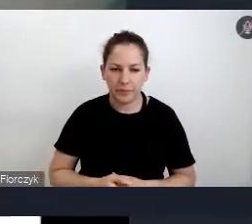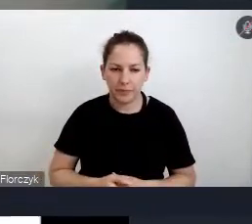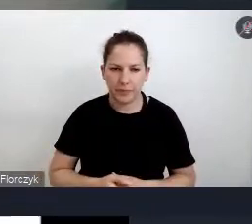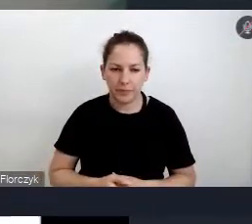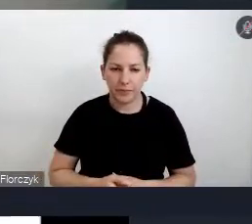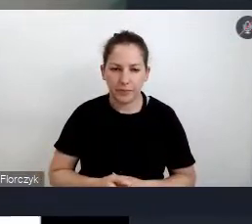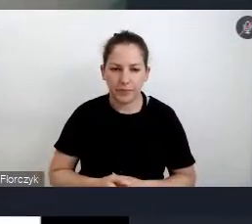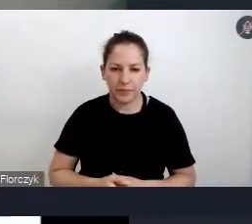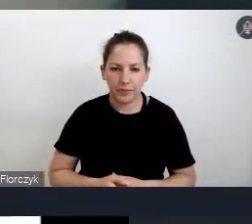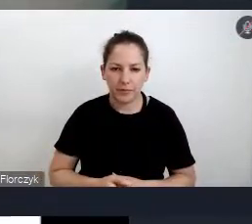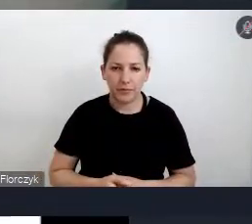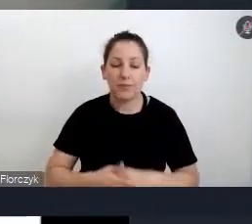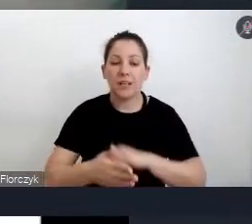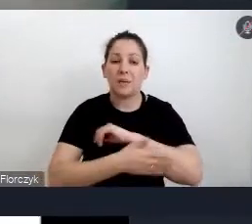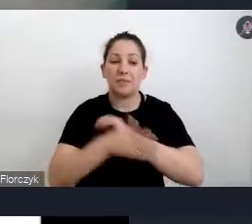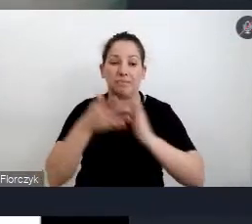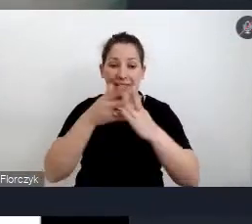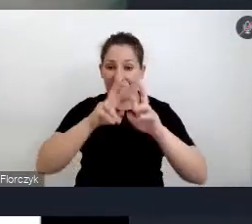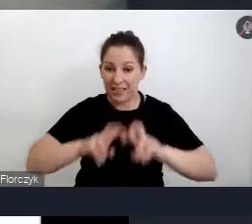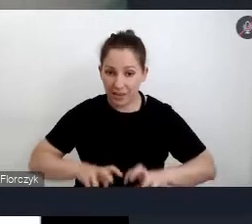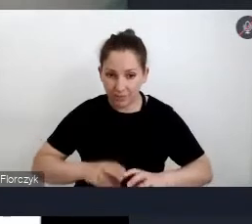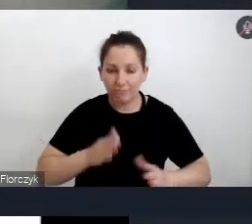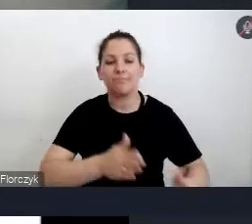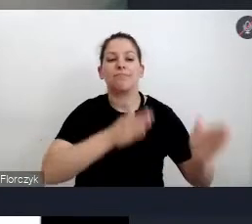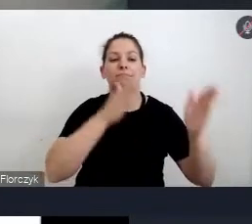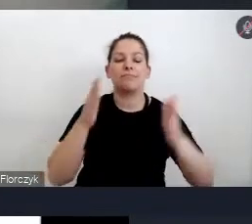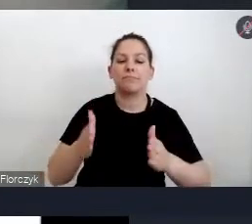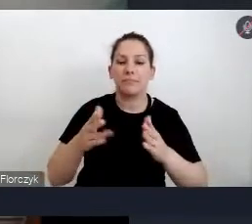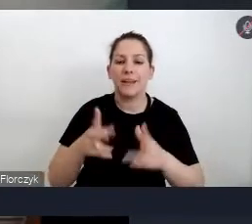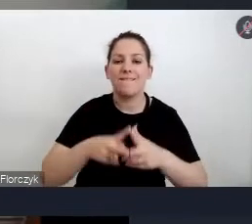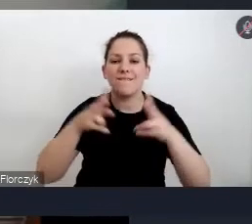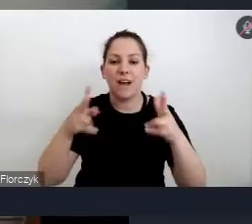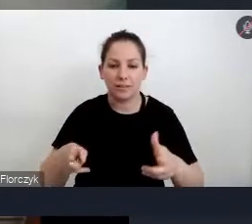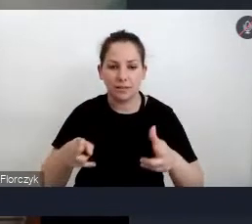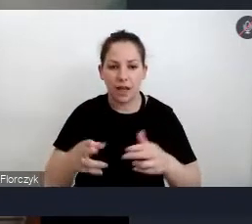Na podstawie tej diagnozy przeszliśmy do fazy wizji,